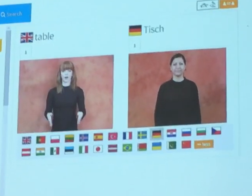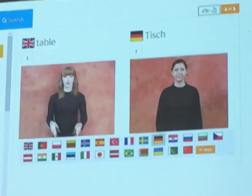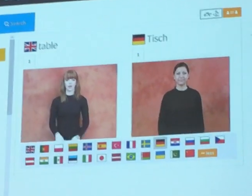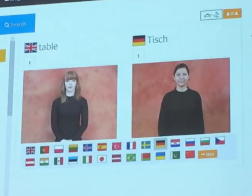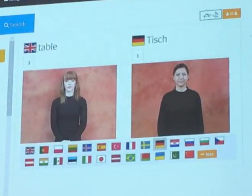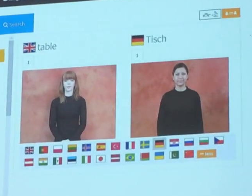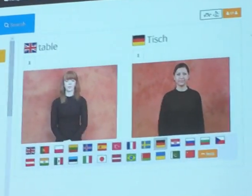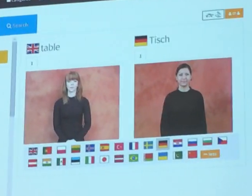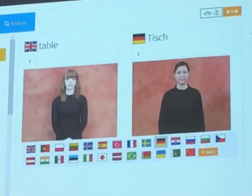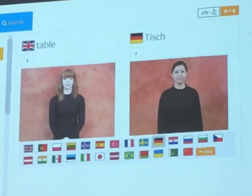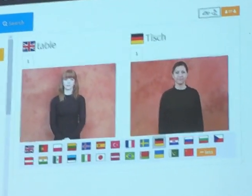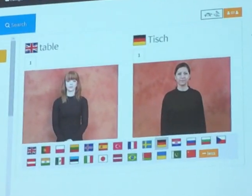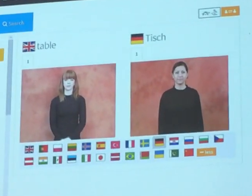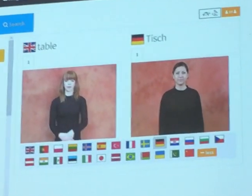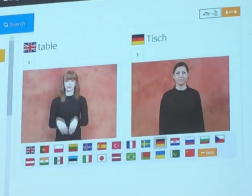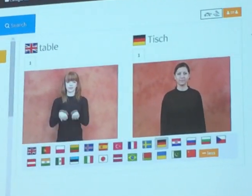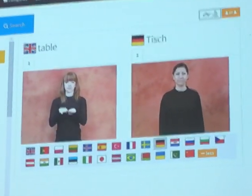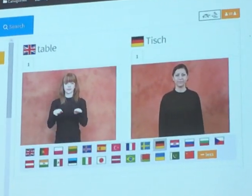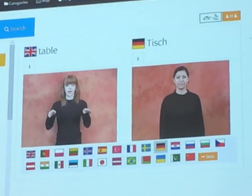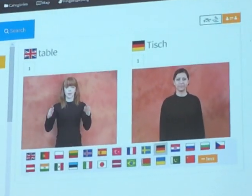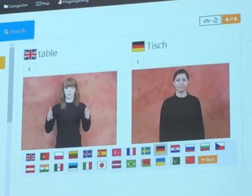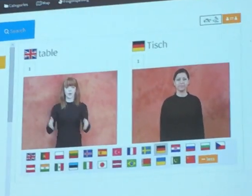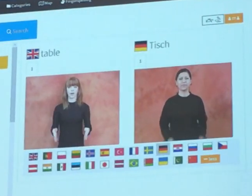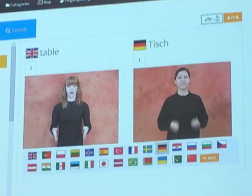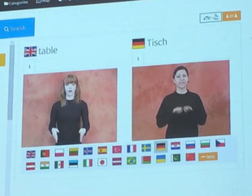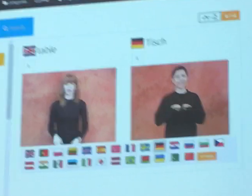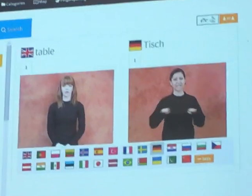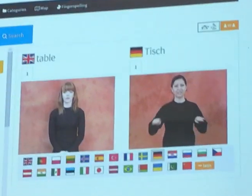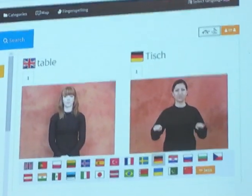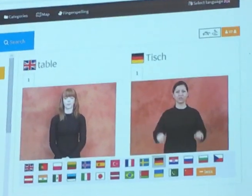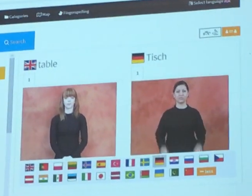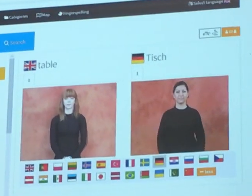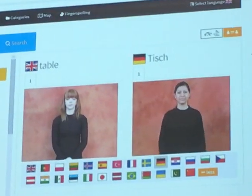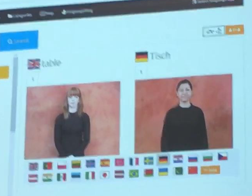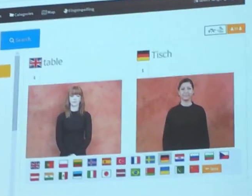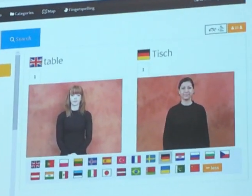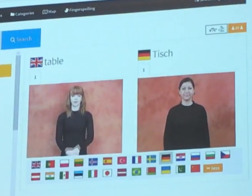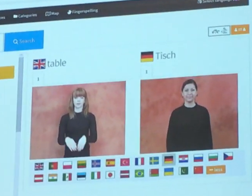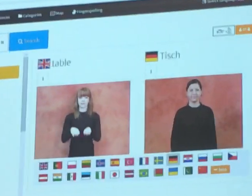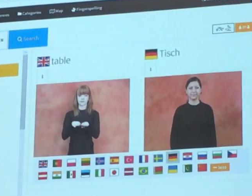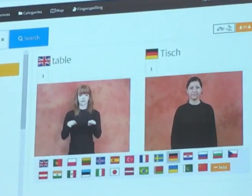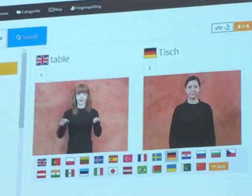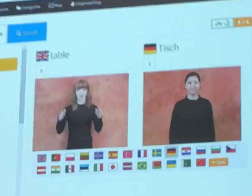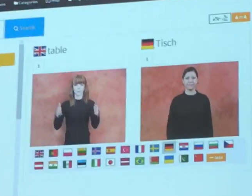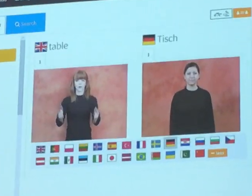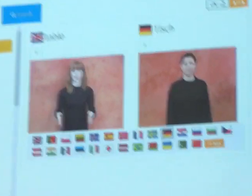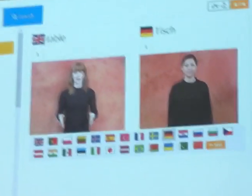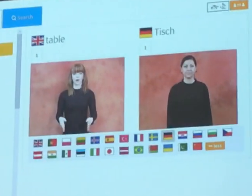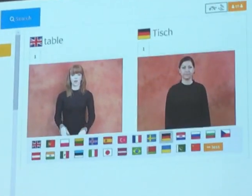Man macht die Sprache mehr wie das, was man zu erklären versucht. Wieder sehr logisch. Und es wäre unlogischer, dies nicht wirklich in einer Sprache zu verwenden.